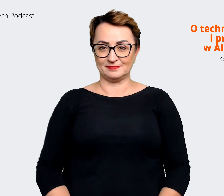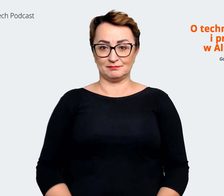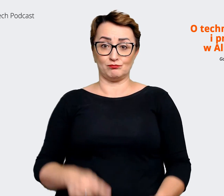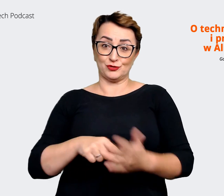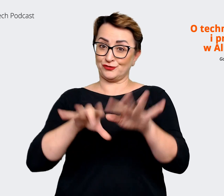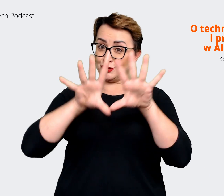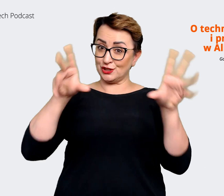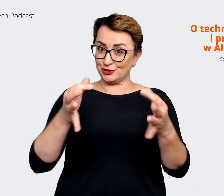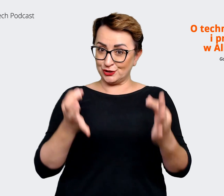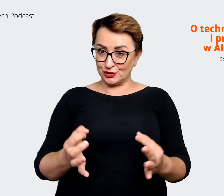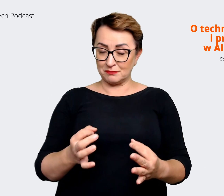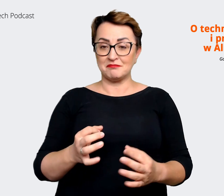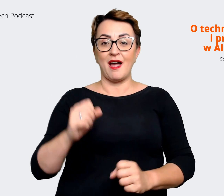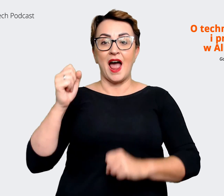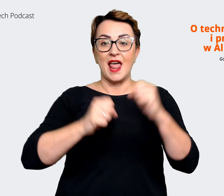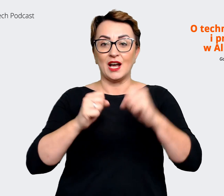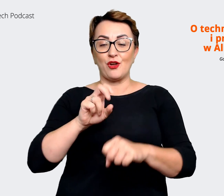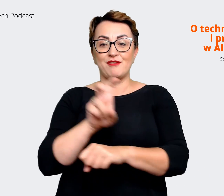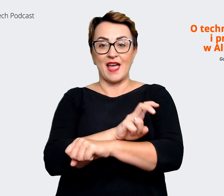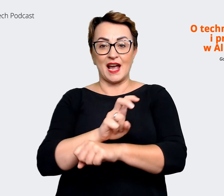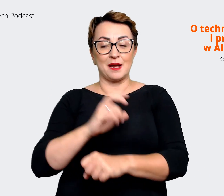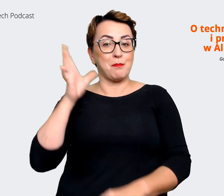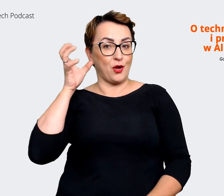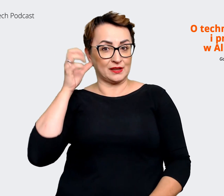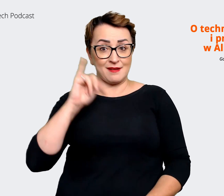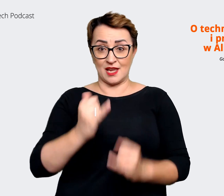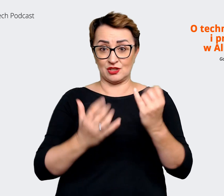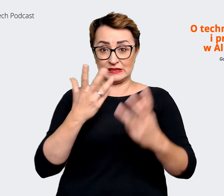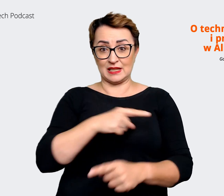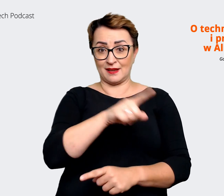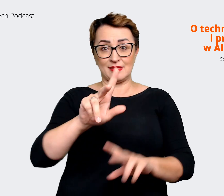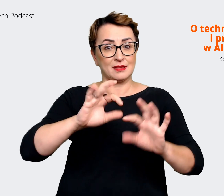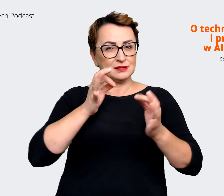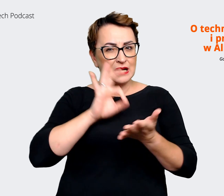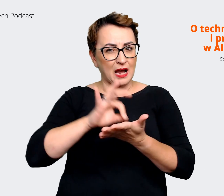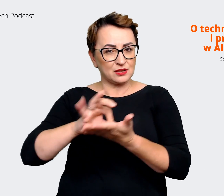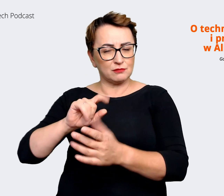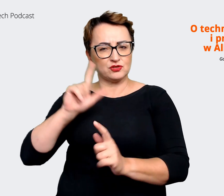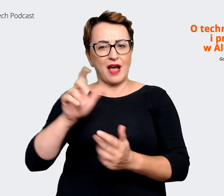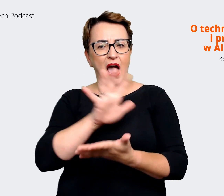na dziś w Allegro Tech Podcast. Jeśli chcesz być na bieżąco z naszymi artykułami na Tech Blogu,